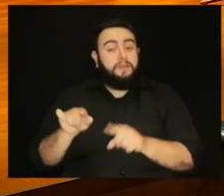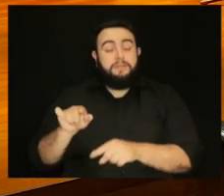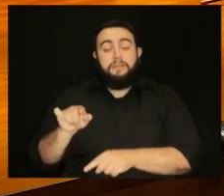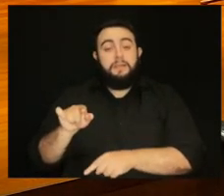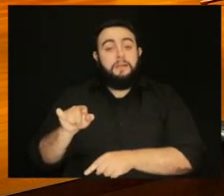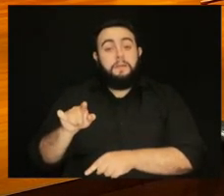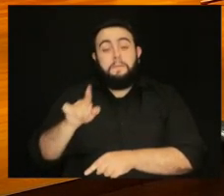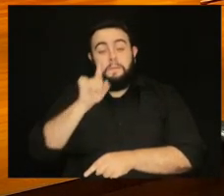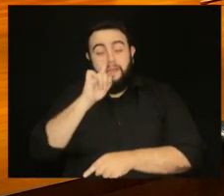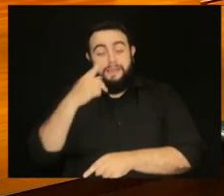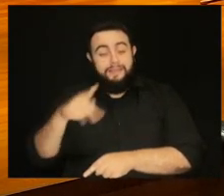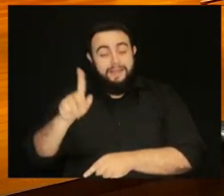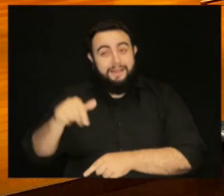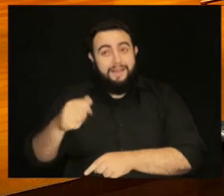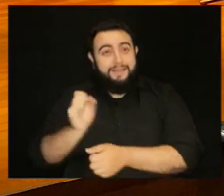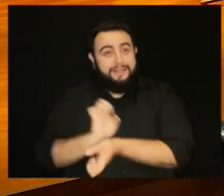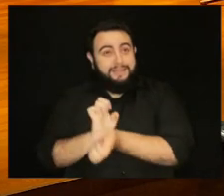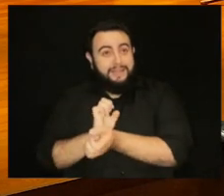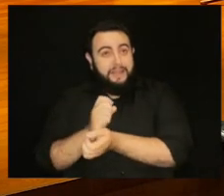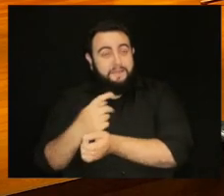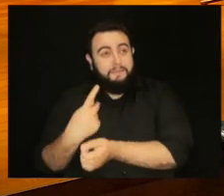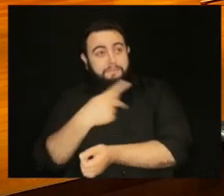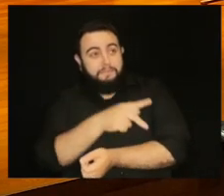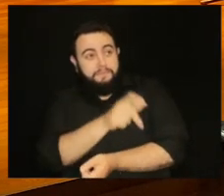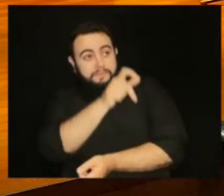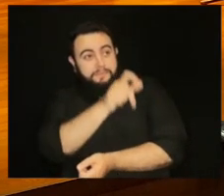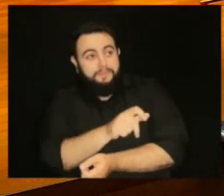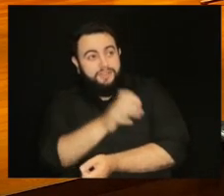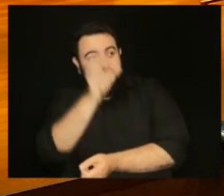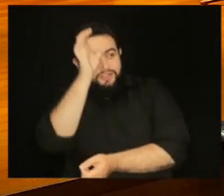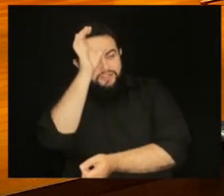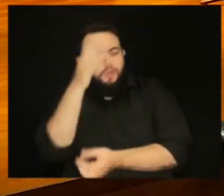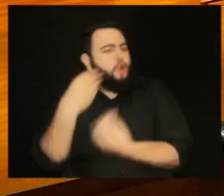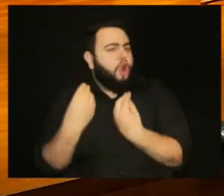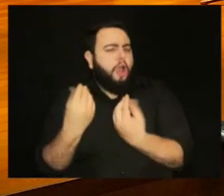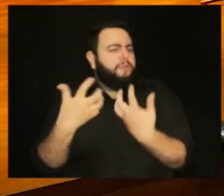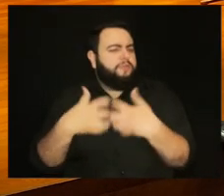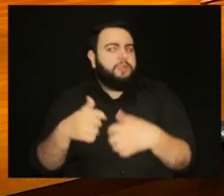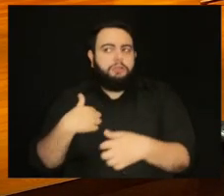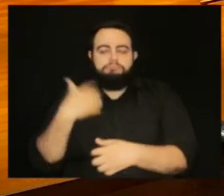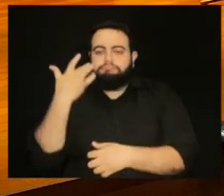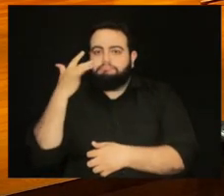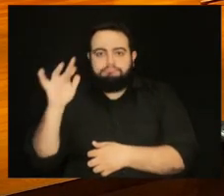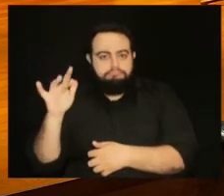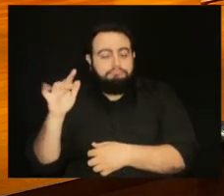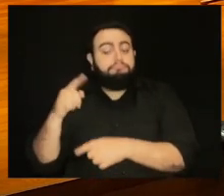dele. Como isso funcionava eu não sei. O fato é que o Octávio Dutra foi se destacando como